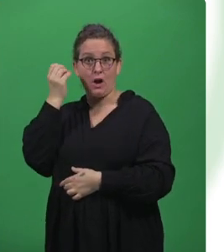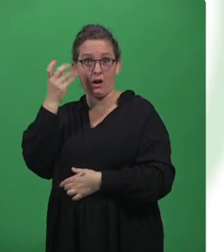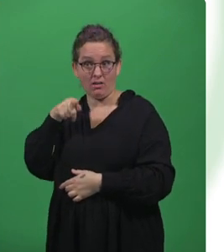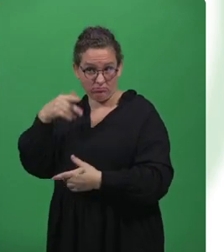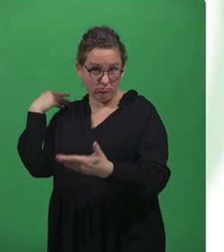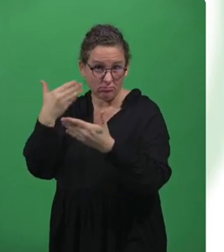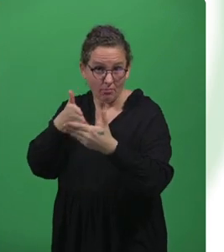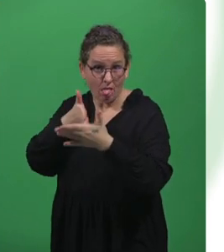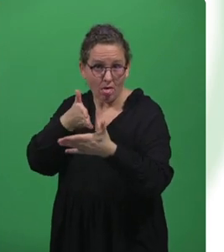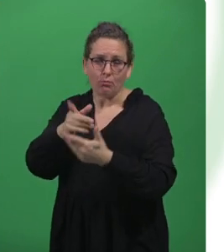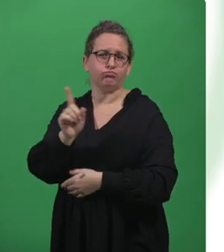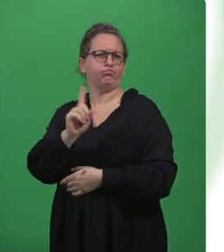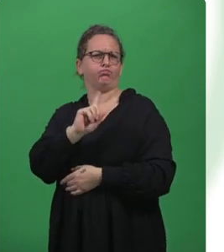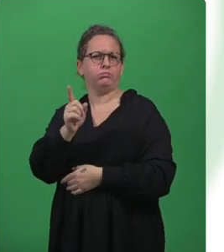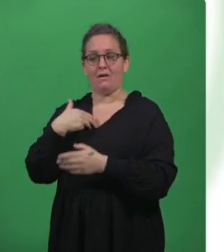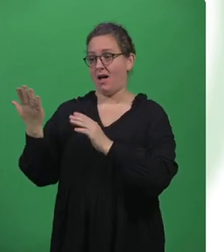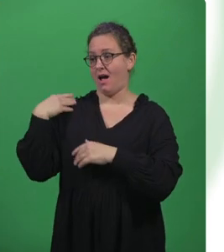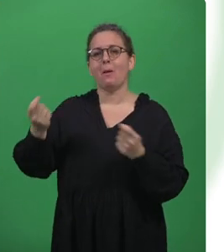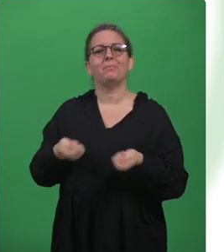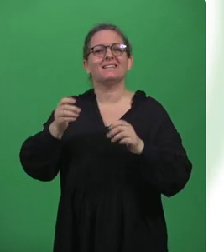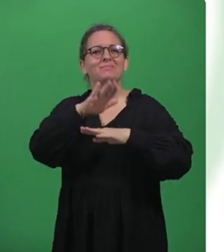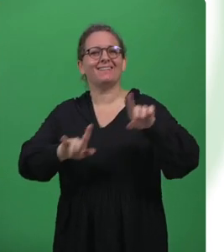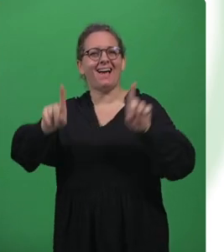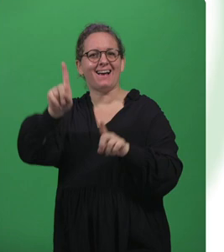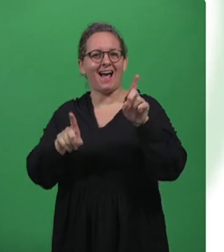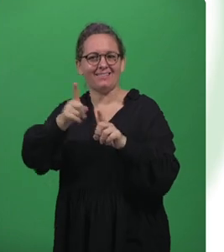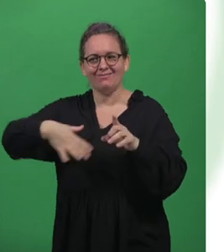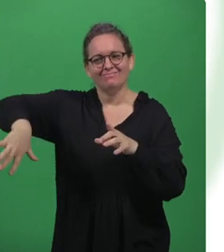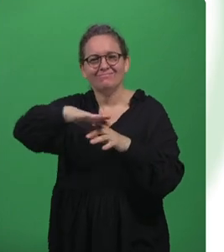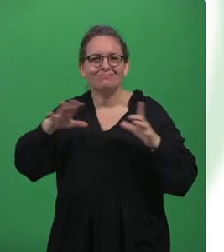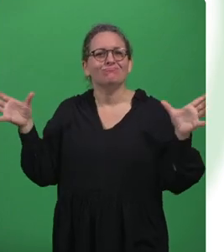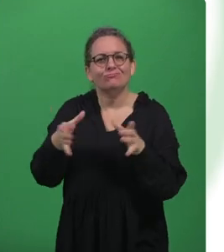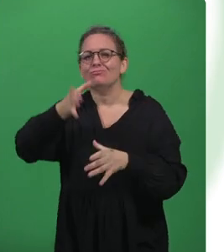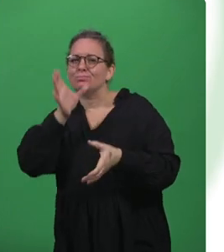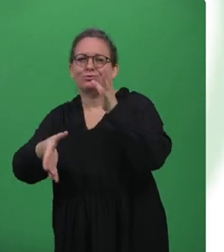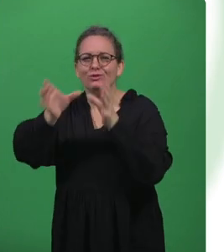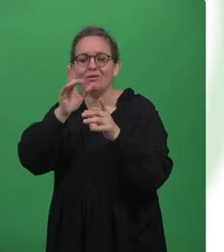Dass ich schwerhörig bin, war nie ein Hindernis. Beim letzten Punch haben wir sogar mit dem Betriebs-Kindergarten